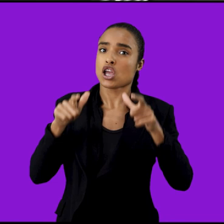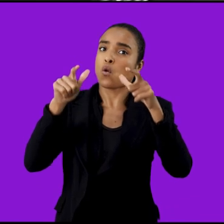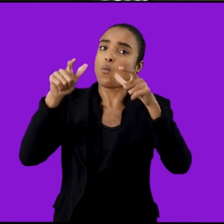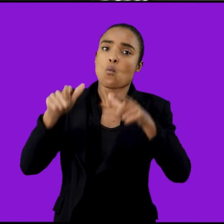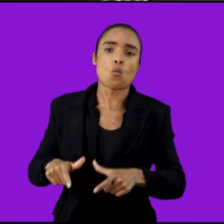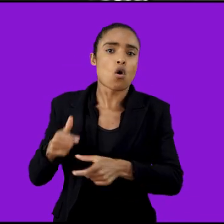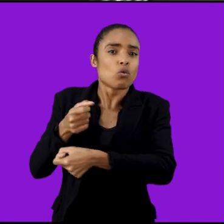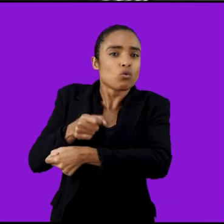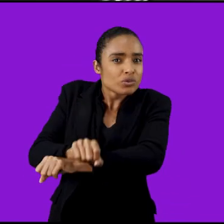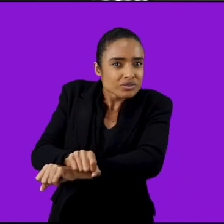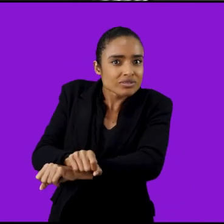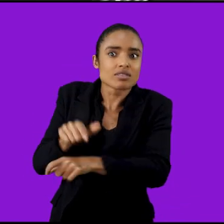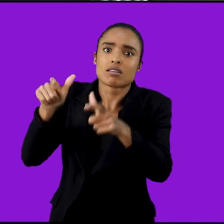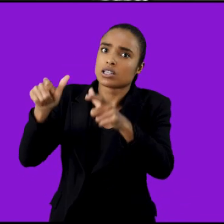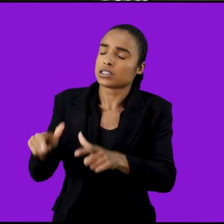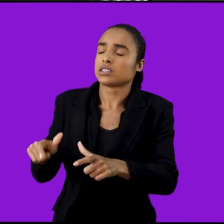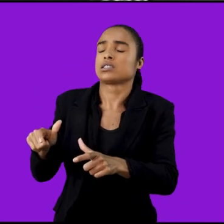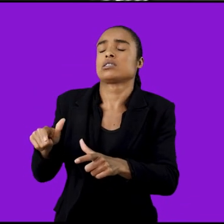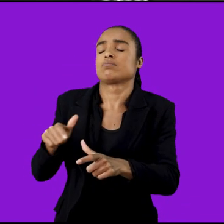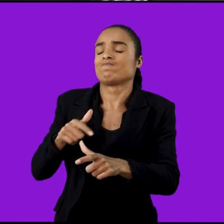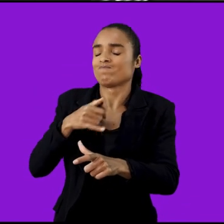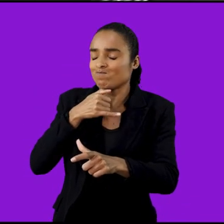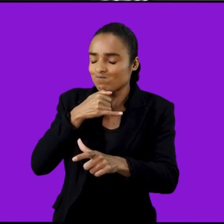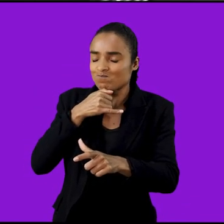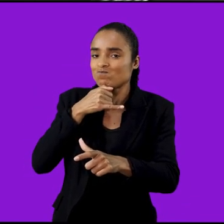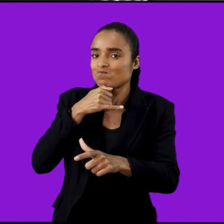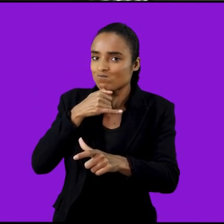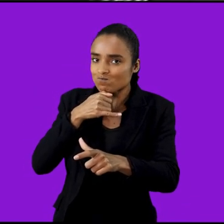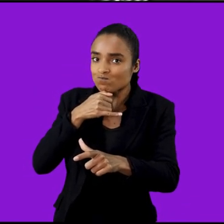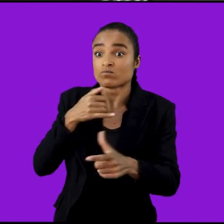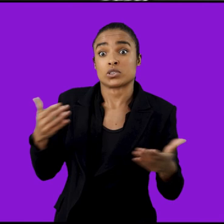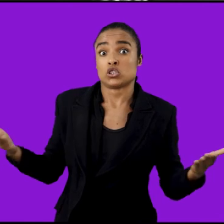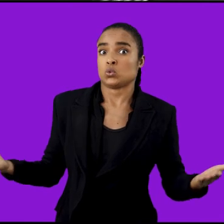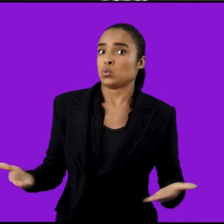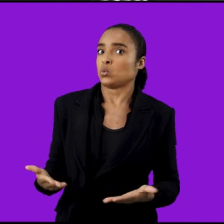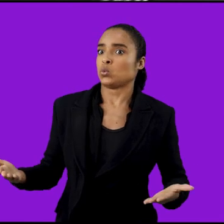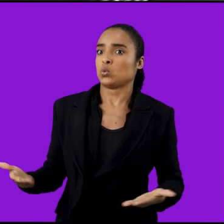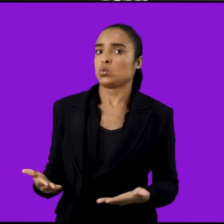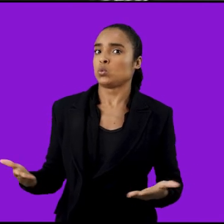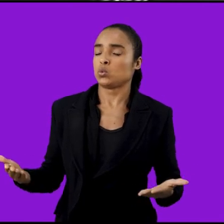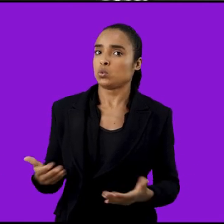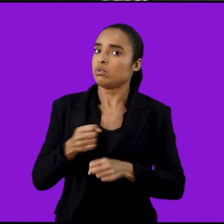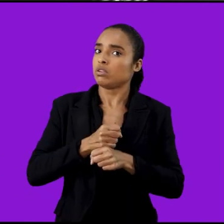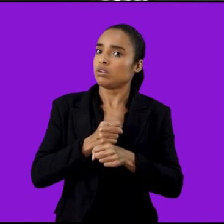dos Quilombolas é. Ah, é muito triste hoje, né? Oh, especialmente agora, né? Sim